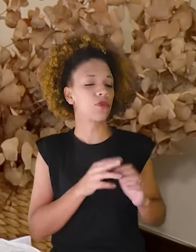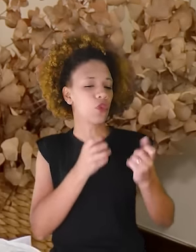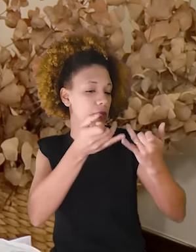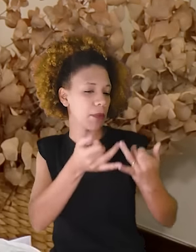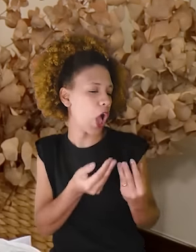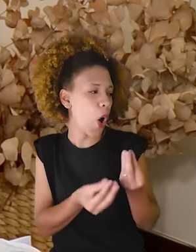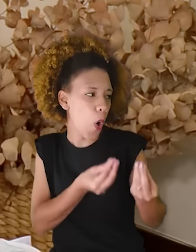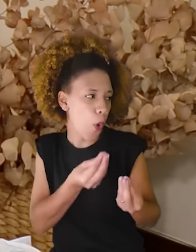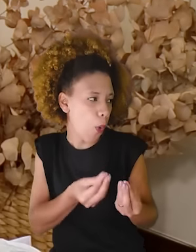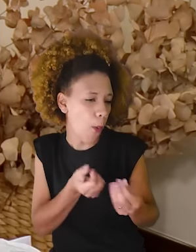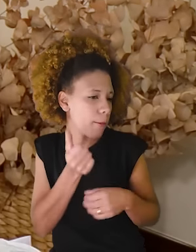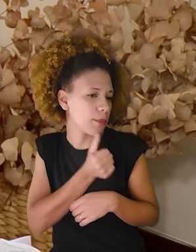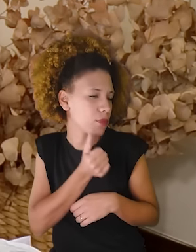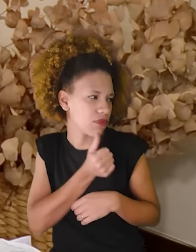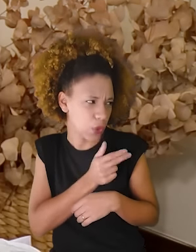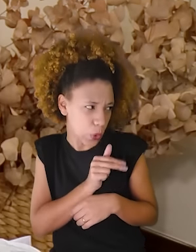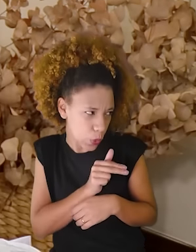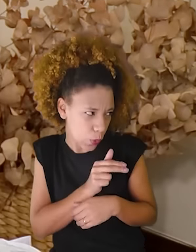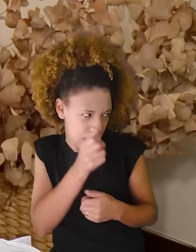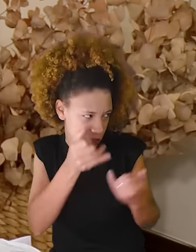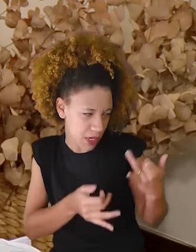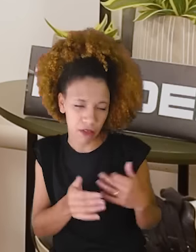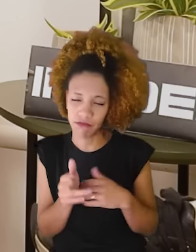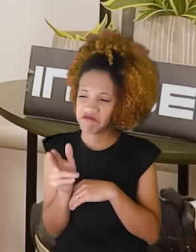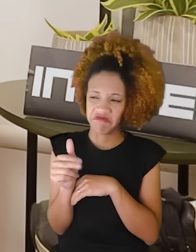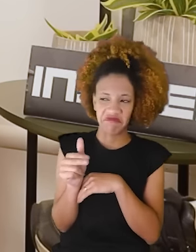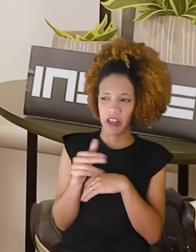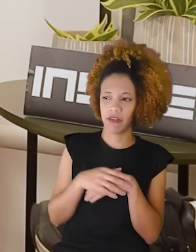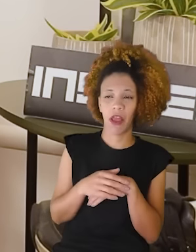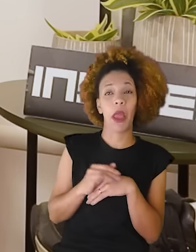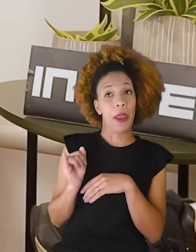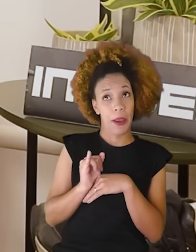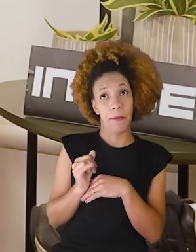deixa eu te contar como é que funciona as mulheres nunca teve esse papo não meu irmão me falava muito